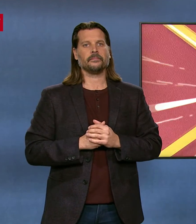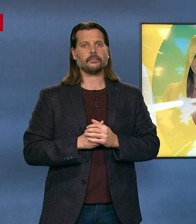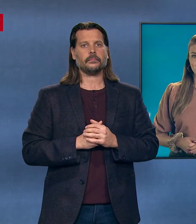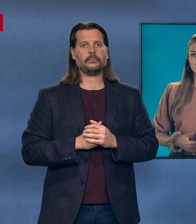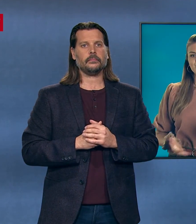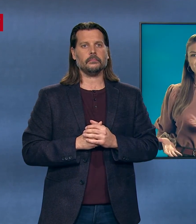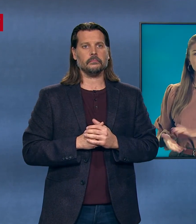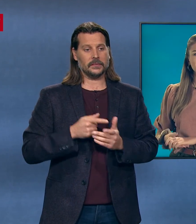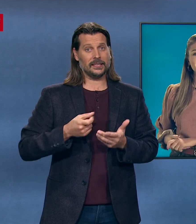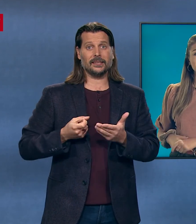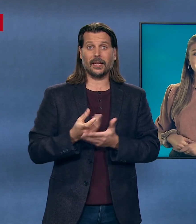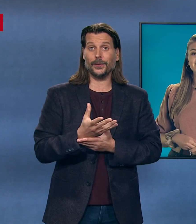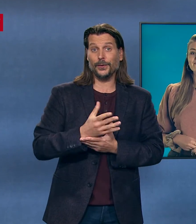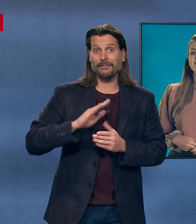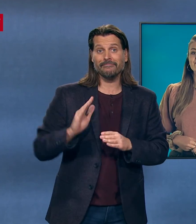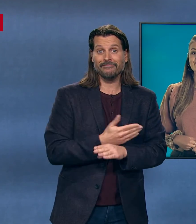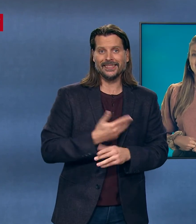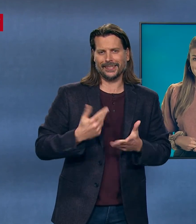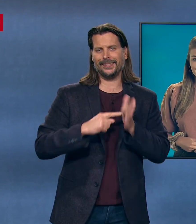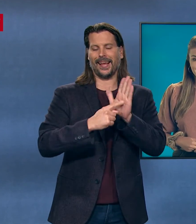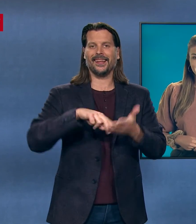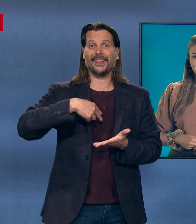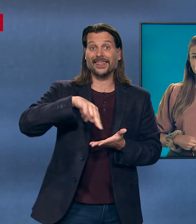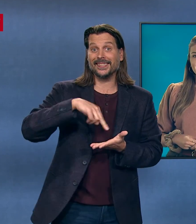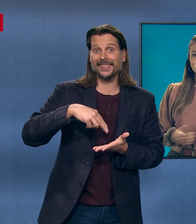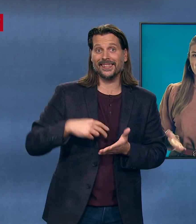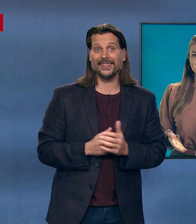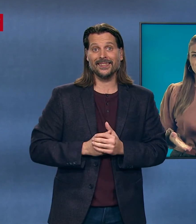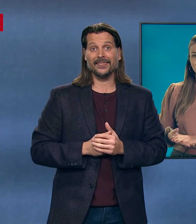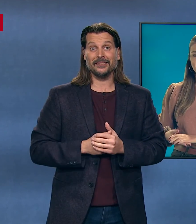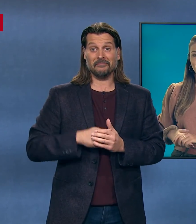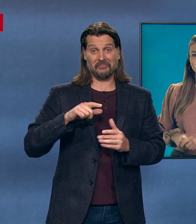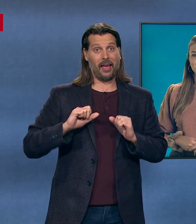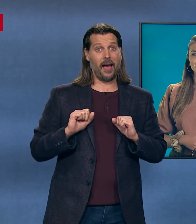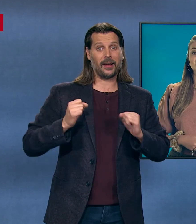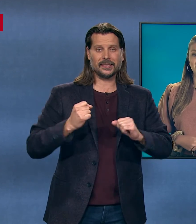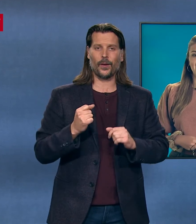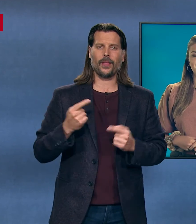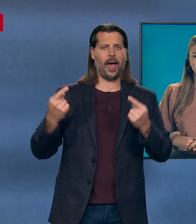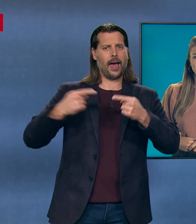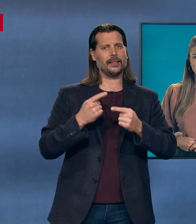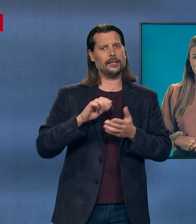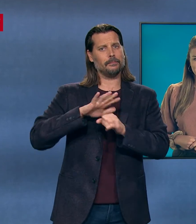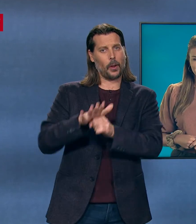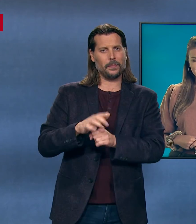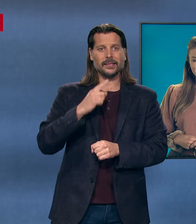Zum Schluss dieser Sendung geht es auf die Tanzfläche. Die Anti-Mobbing-Aktion SayHi geht in die nächste Runde.